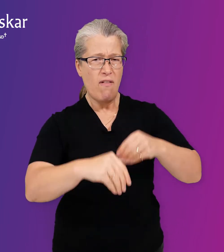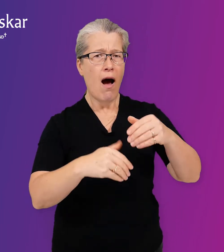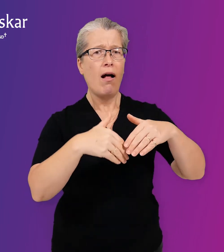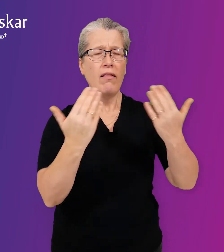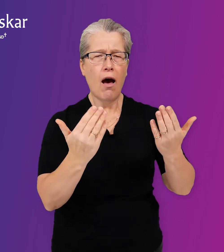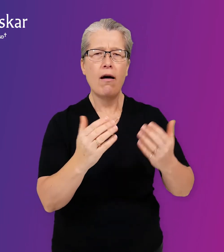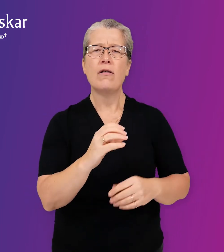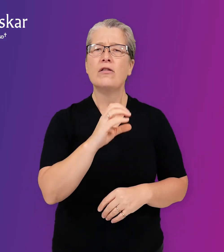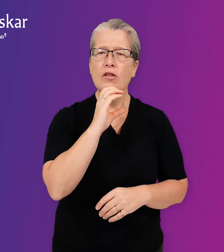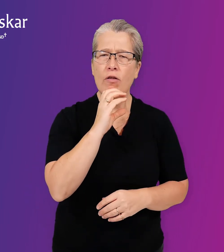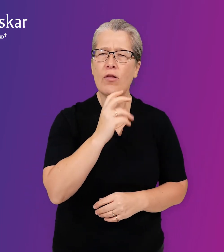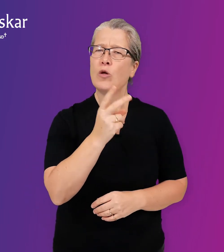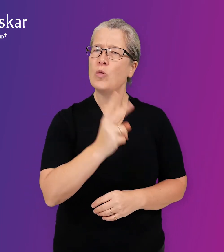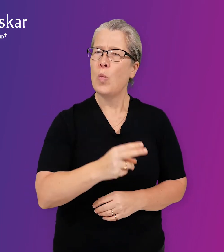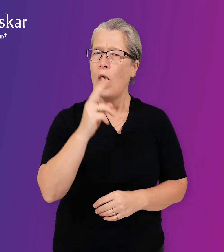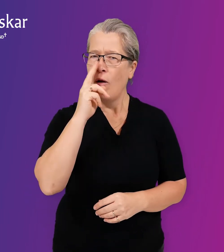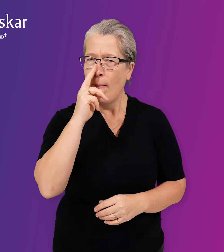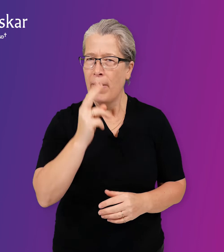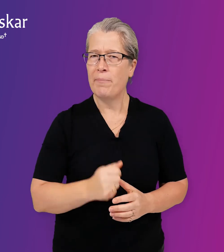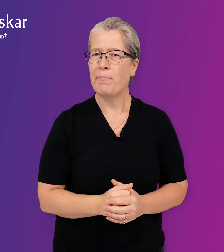Valdag söndag 20.11.